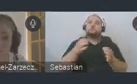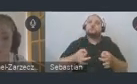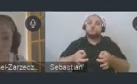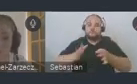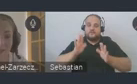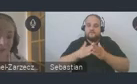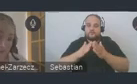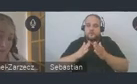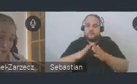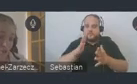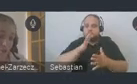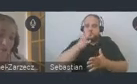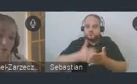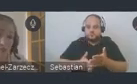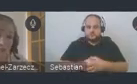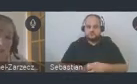Z czego dzisiaj będę w domu korzystać?".